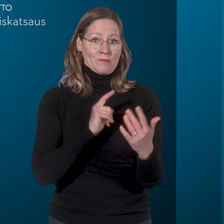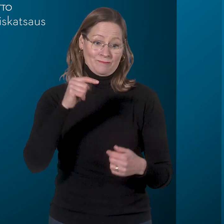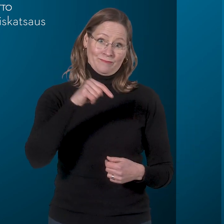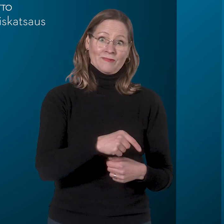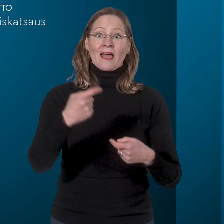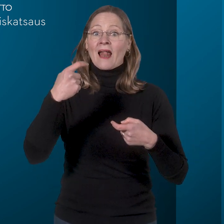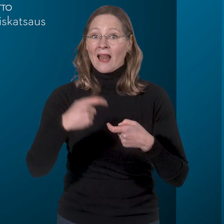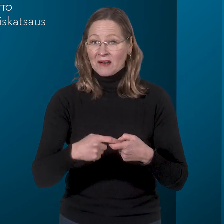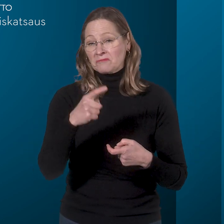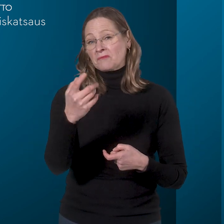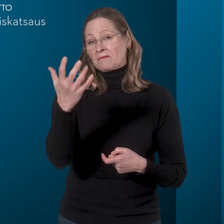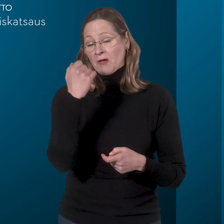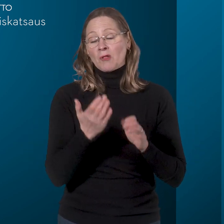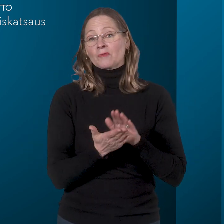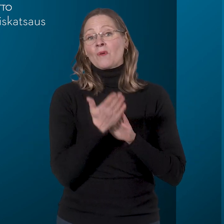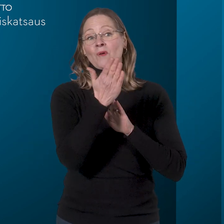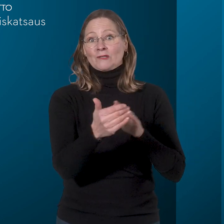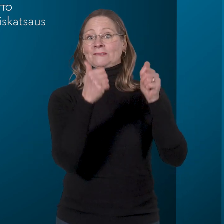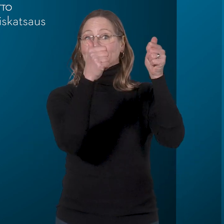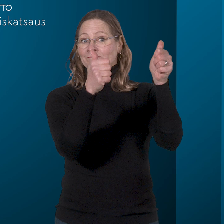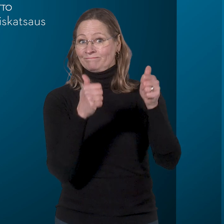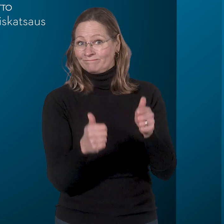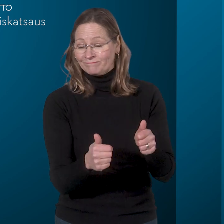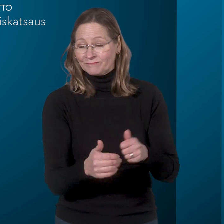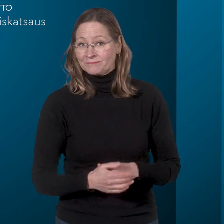jonka voit tulostaa oheisesta linkistä.